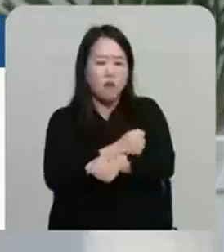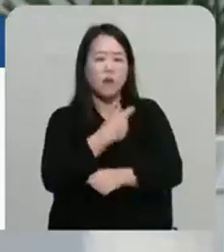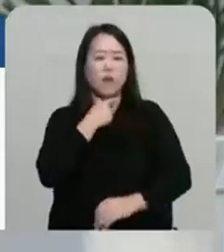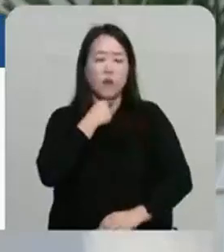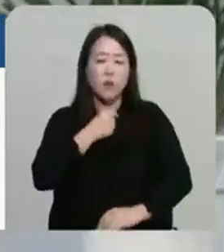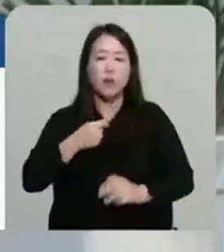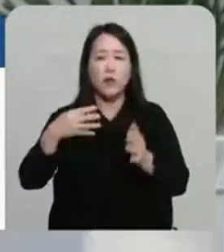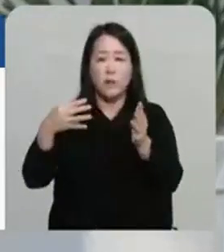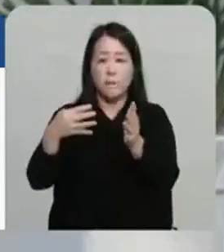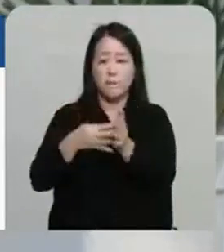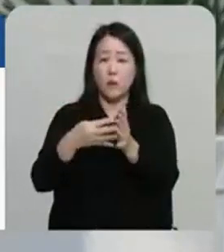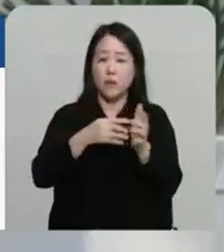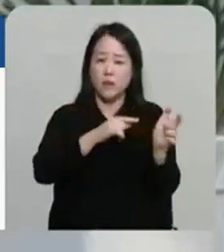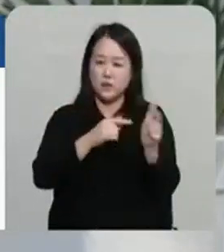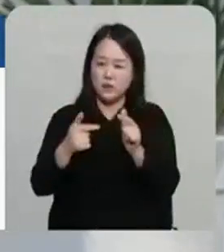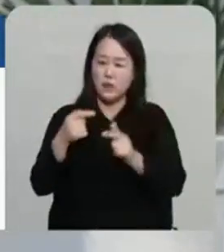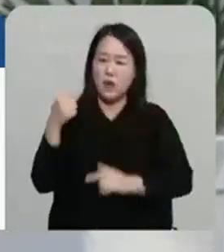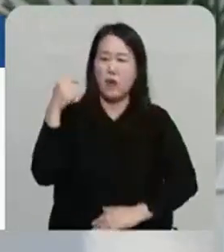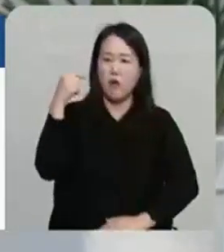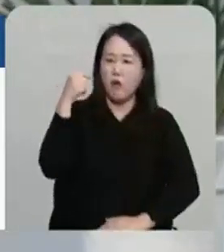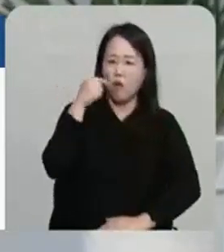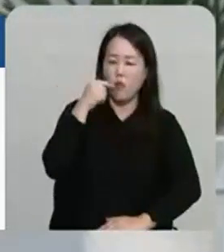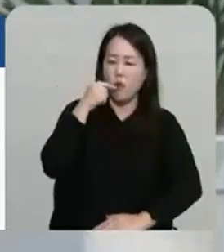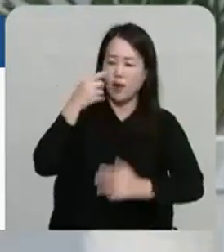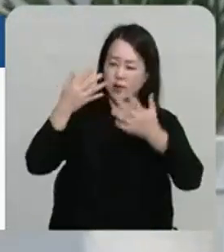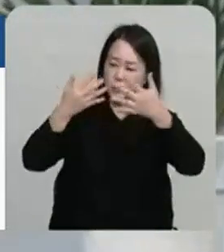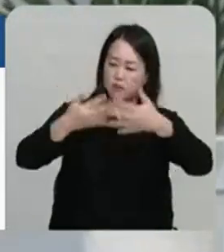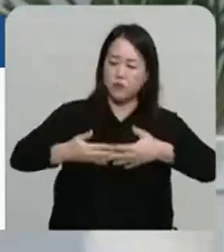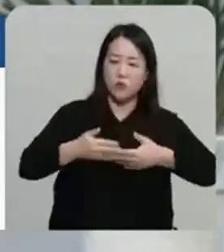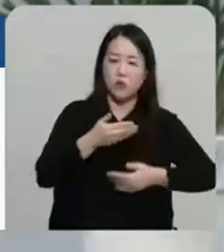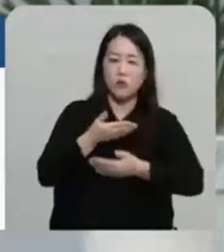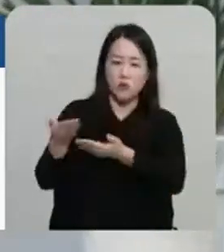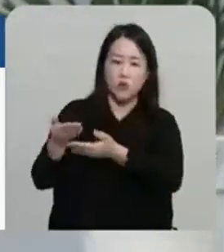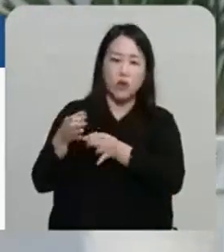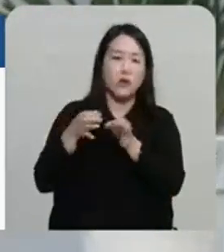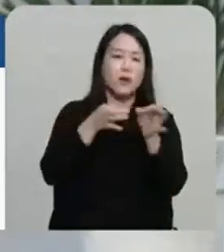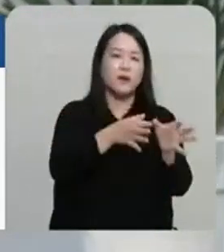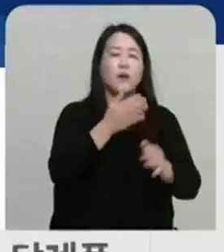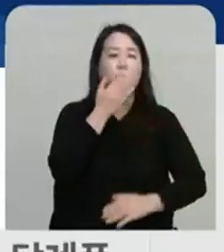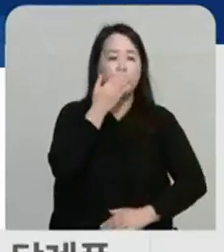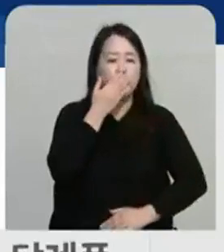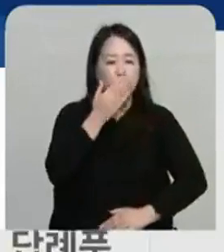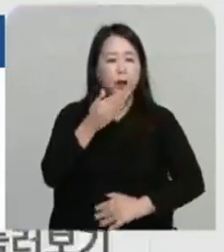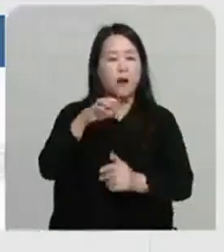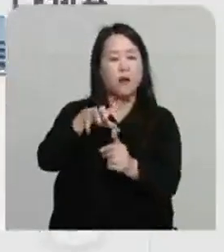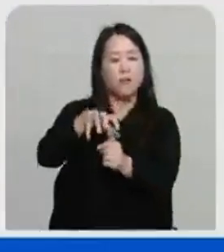엄격한 제한을 하면서 지역에 기여 할 수 있도록 하는...